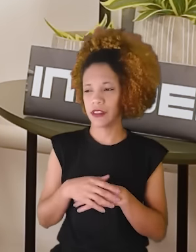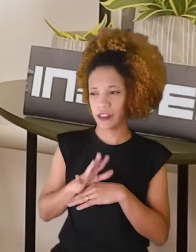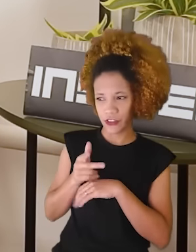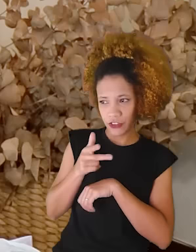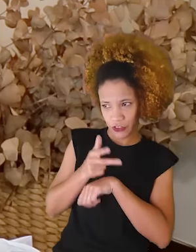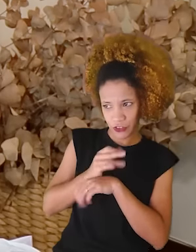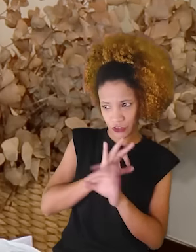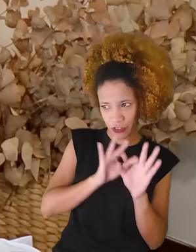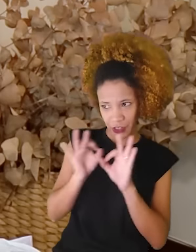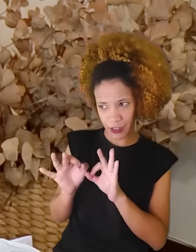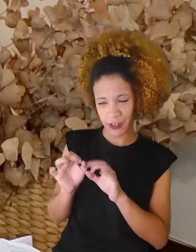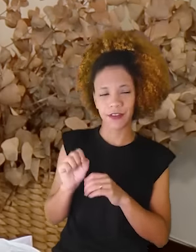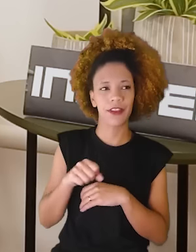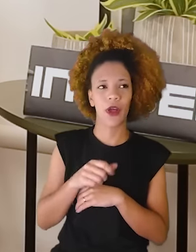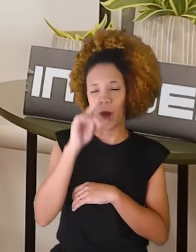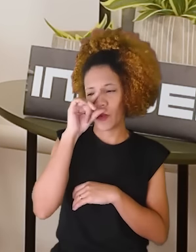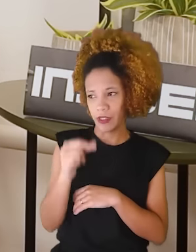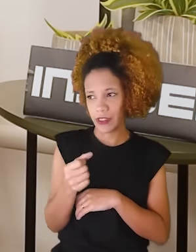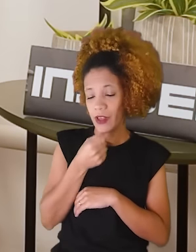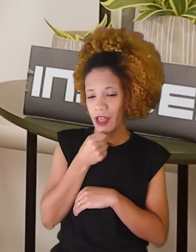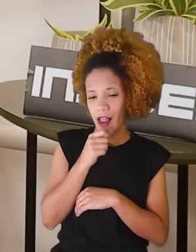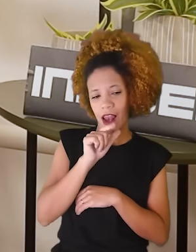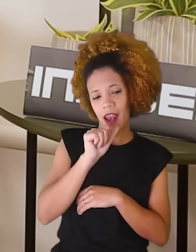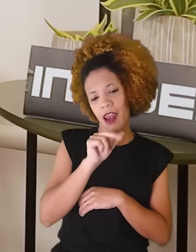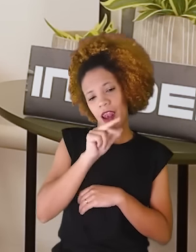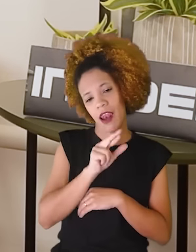vídeo sim mas eu queria que você contar o Luciano ru foi lá para fazer o lar do oscilar na casa dele